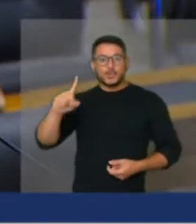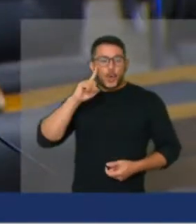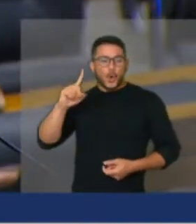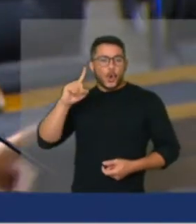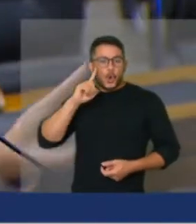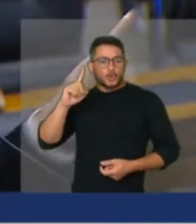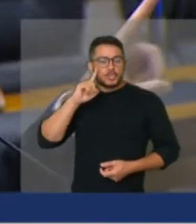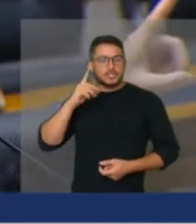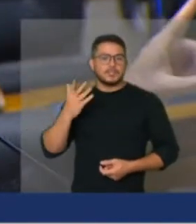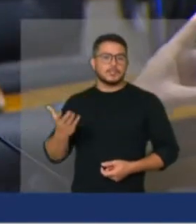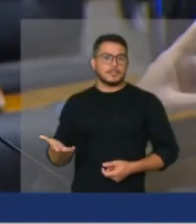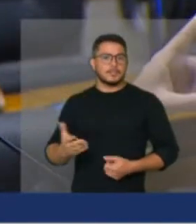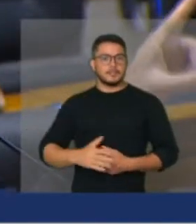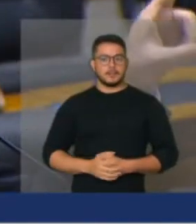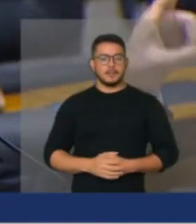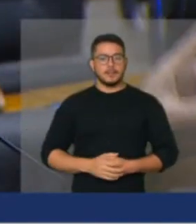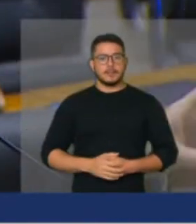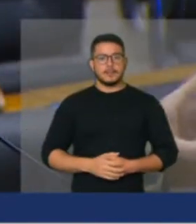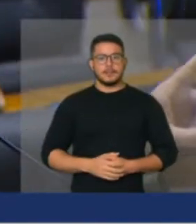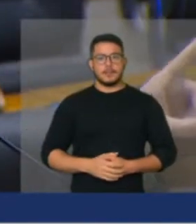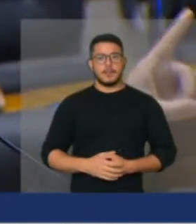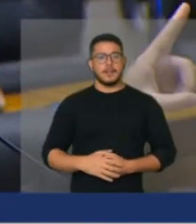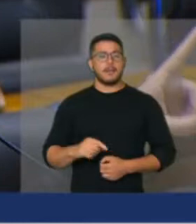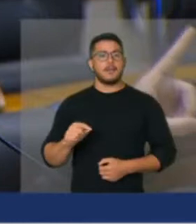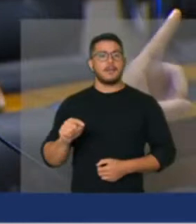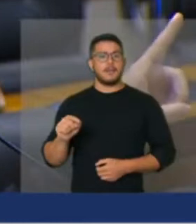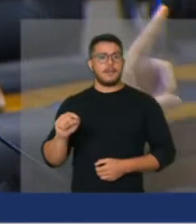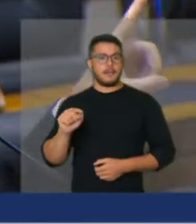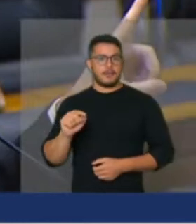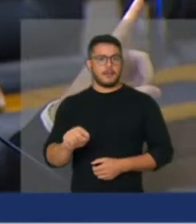ALTA DO DÓLAR. MIL DIAS DE GOVERNO BOLSONARO COM 14 MILHÕES DE RENDIMENTOS. ENTÃO, ISSO É UMA VERGONHA.